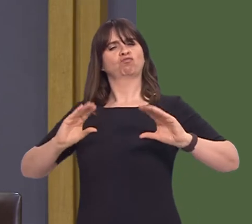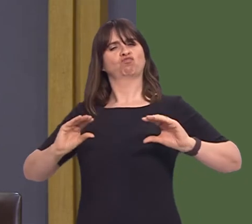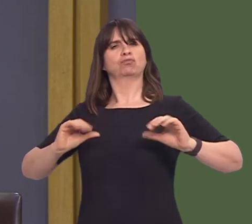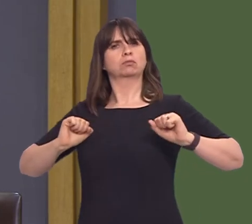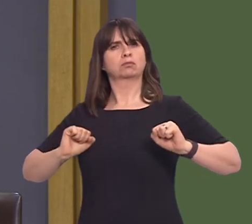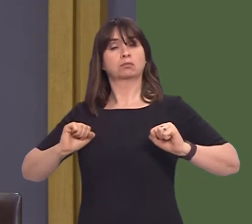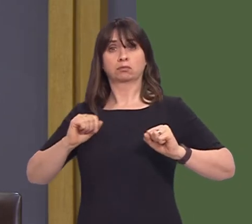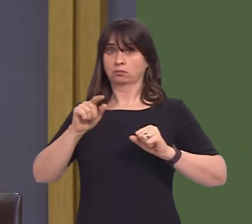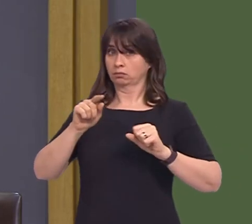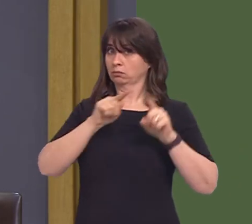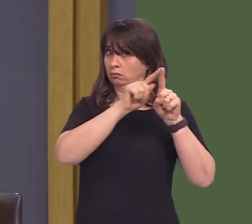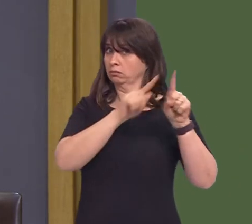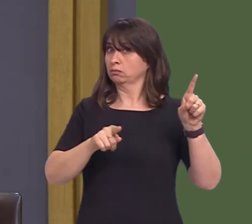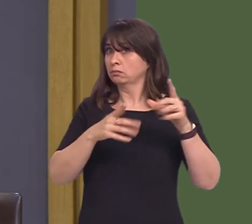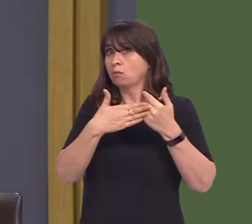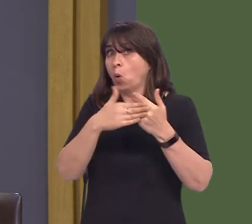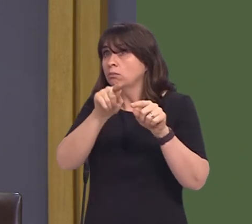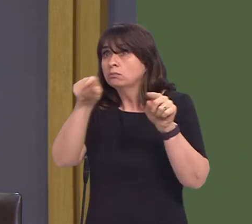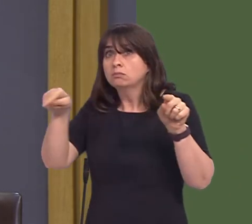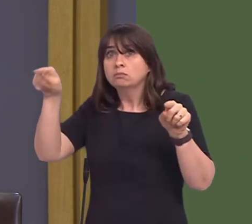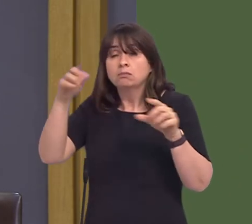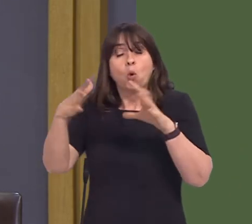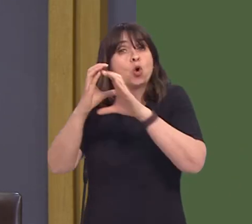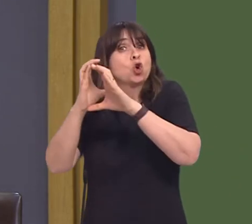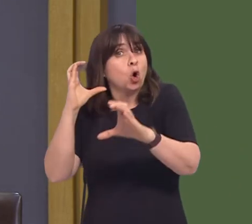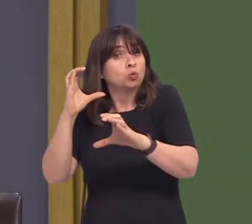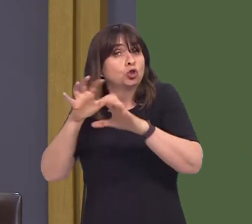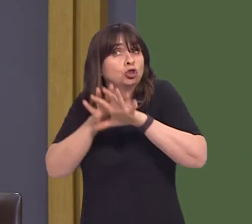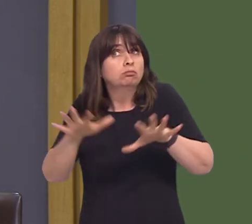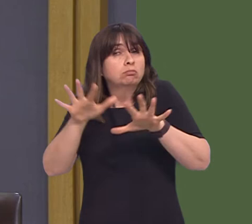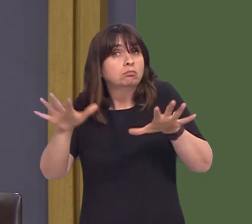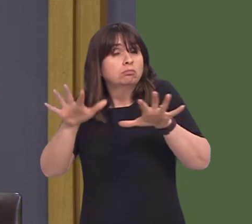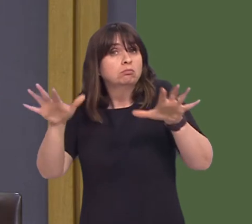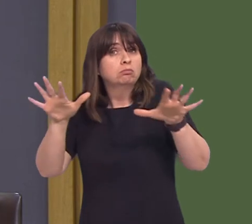mewn i ehangu'r gwasanaeth yma, a chynnig gwasanaethau coets a fydd ar gael i bobl yn